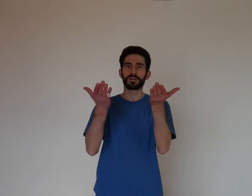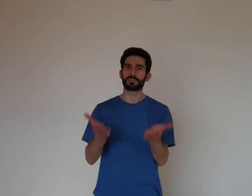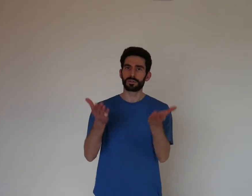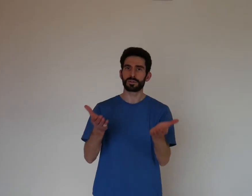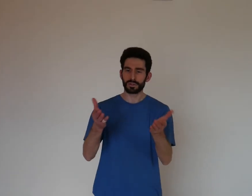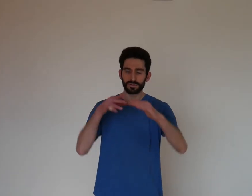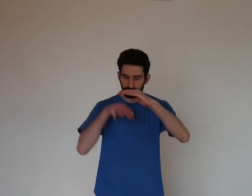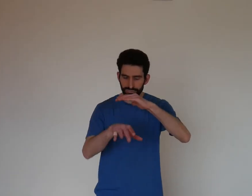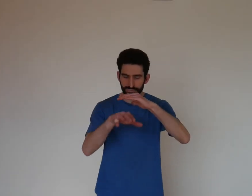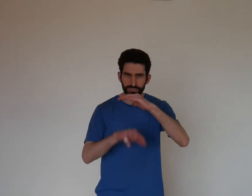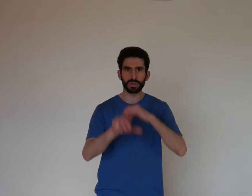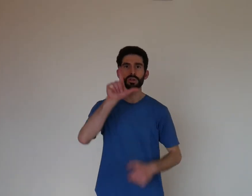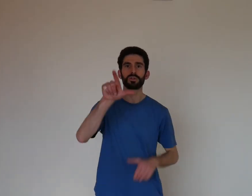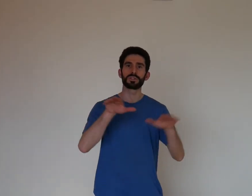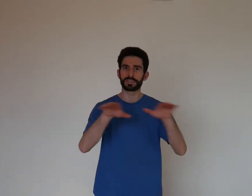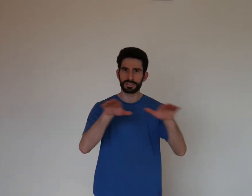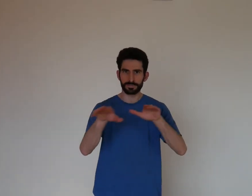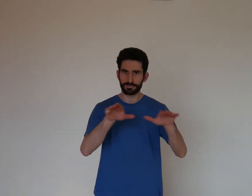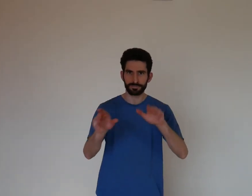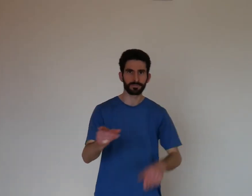Actuellement, il existe deux types d'égouts.